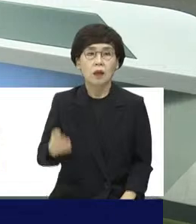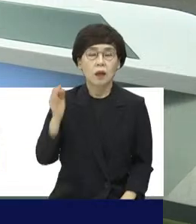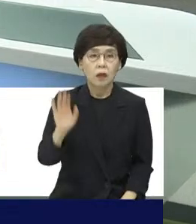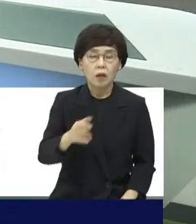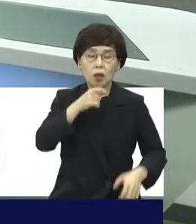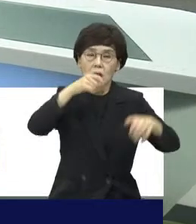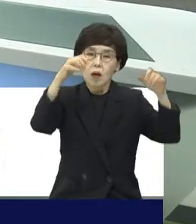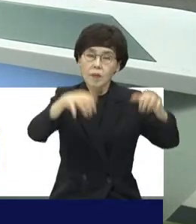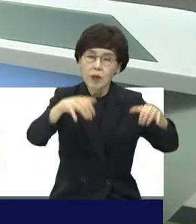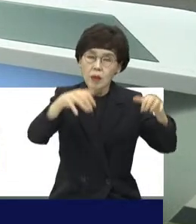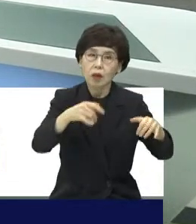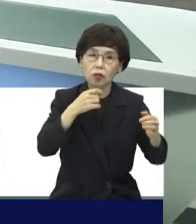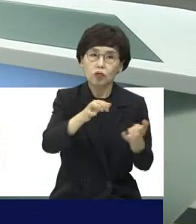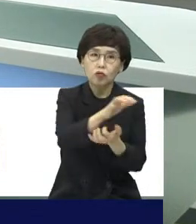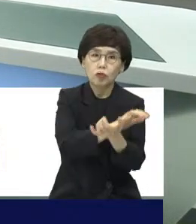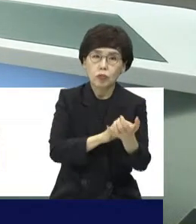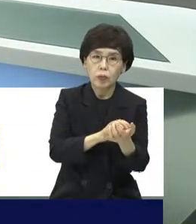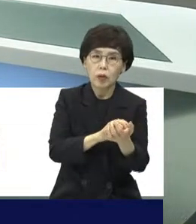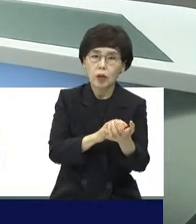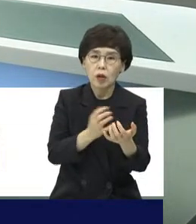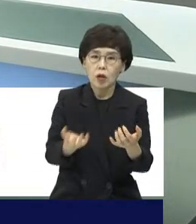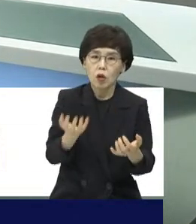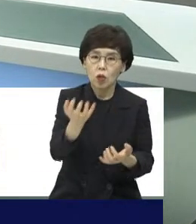(앵커) 그런데 비구름이 하루 사이에 굉장히 빠르게 이동을 해서 전국이 거의 동시 장마다 이런 얘기도 있는데요.